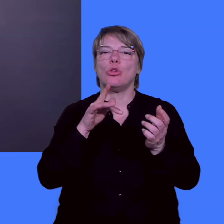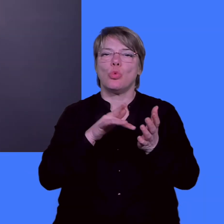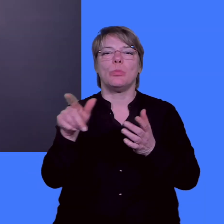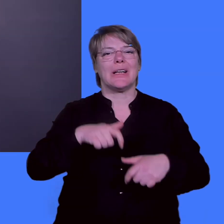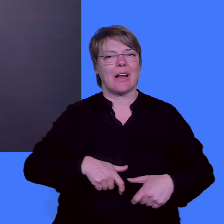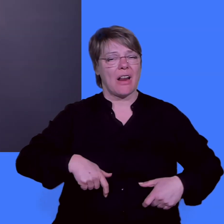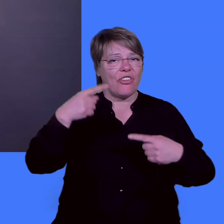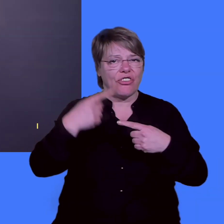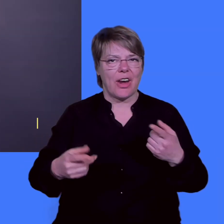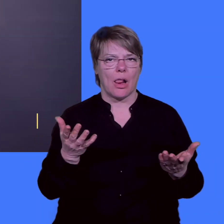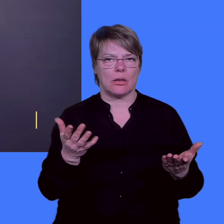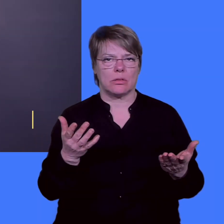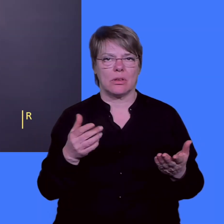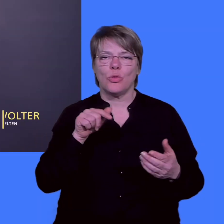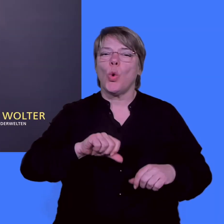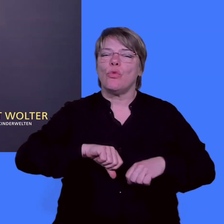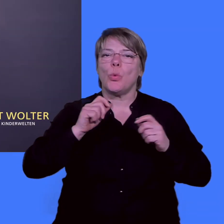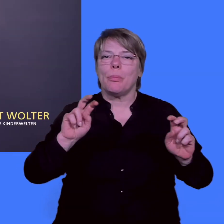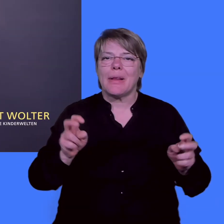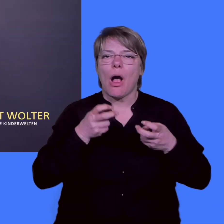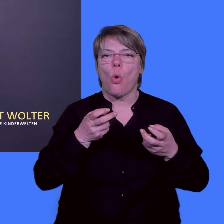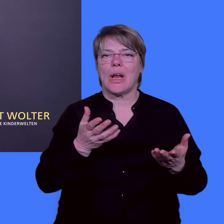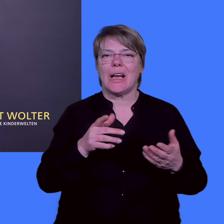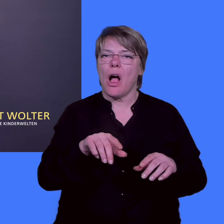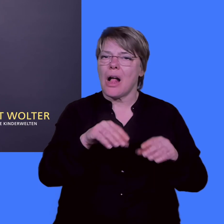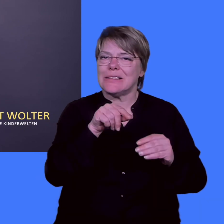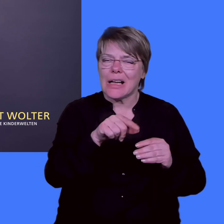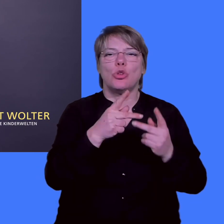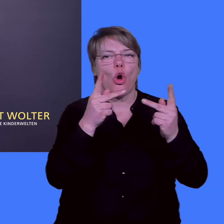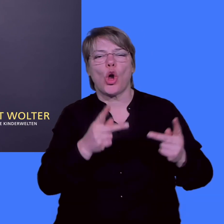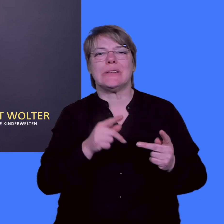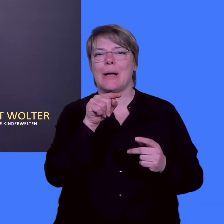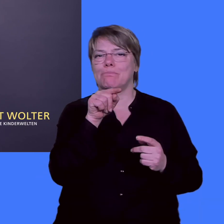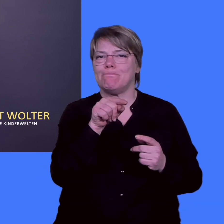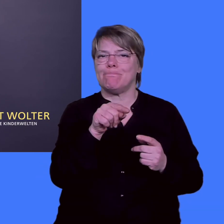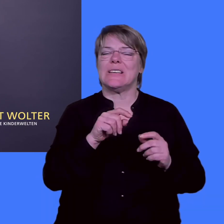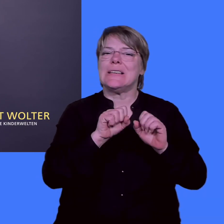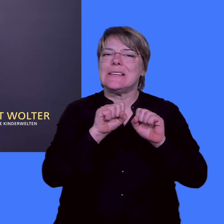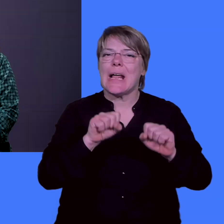In der Frühpädagogik ein Ansatz, ein Konzept, was systematisch zur Vielfalt und Diskriminierung arbeitet.